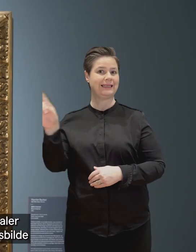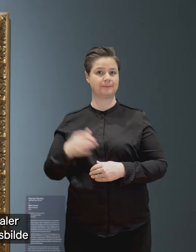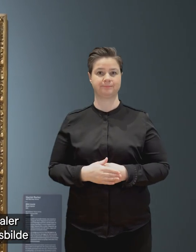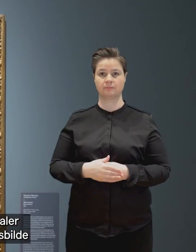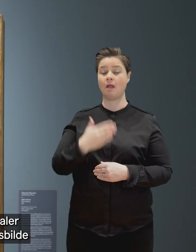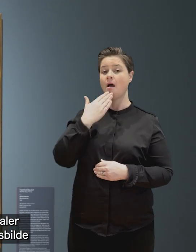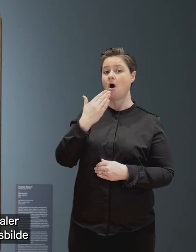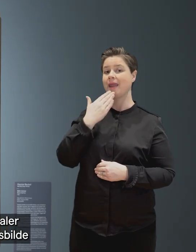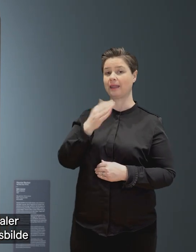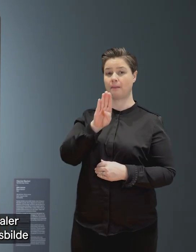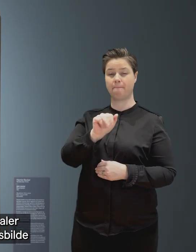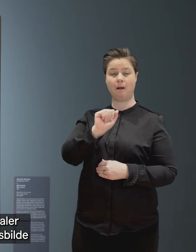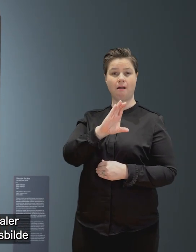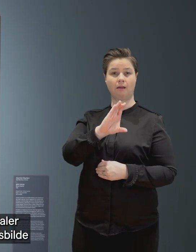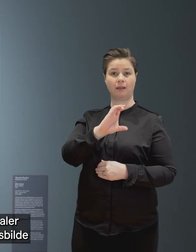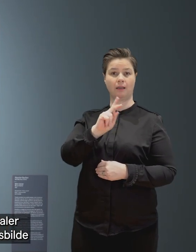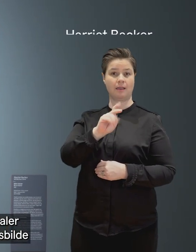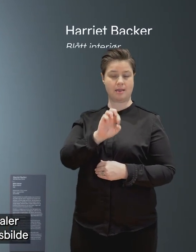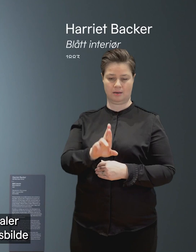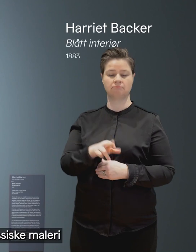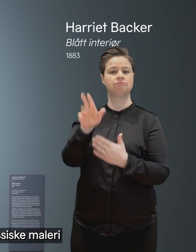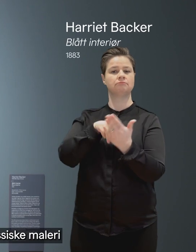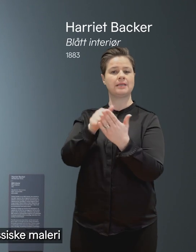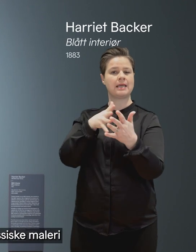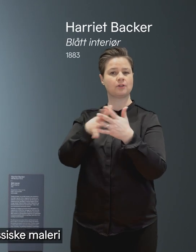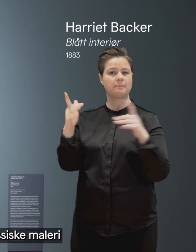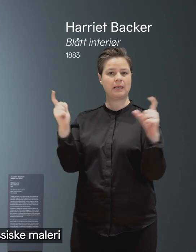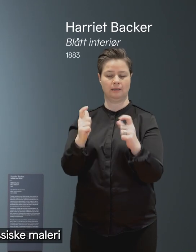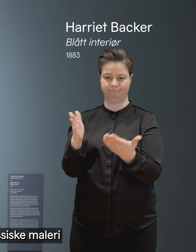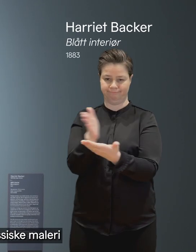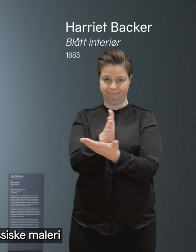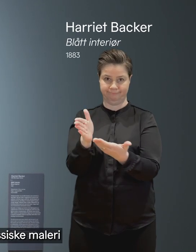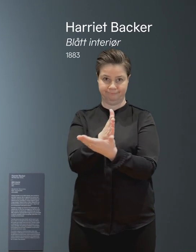Harriet Backer maler sitt gjennombruddsbilde i spennet mellom det klassiske maleri